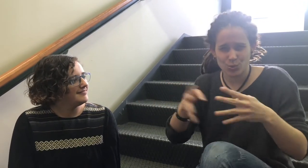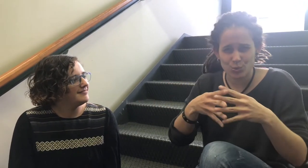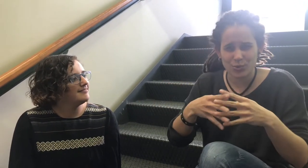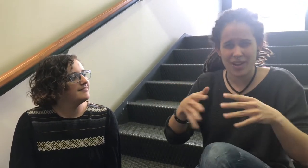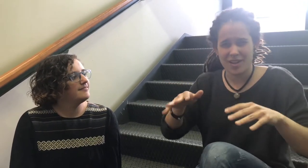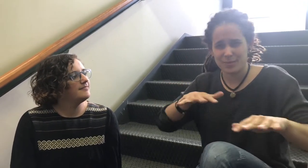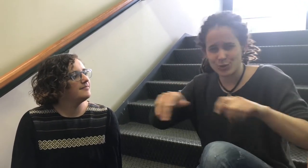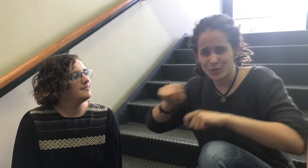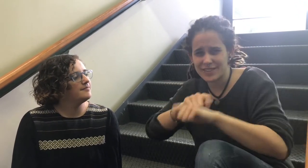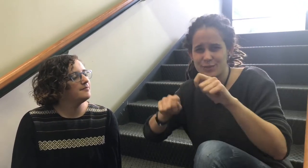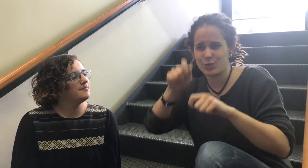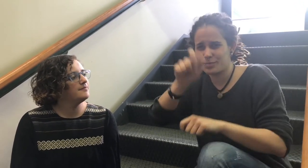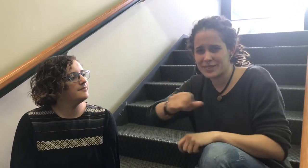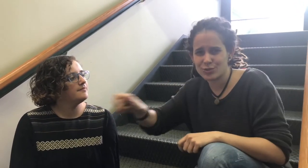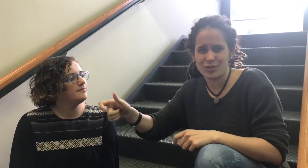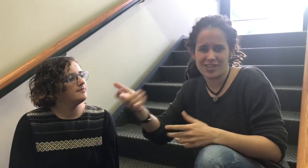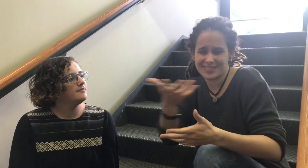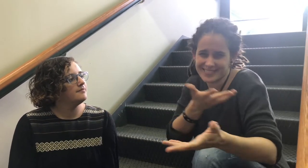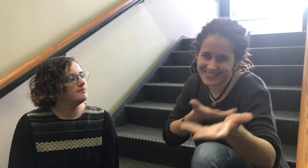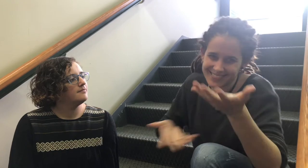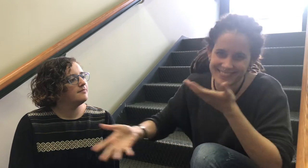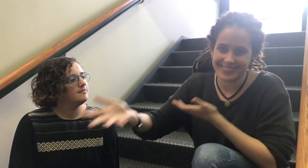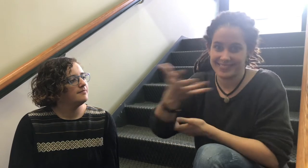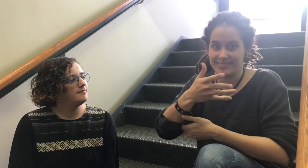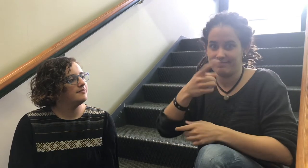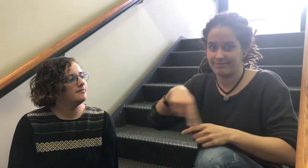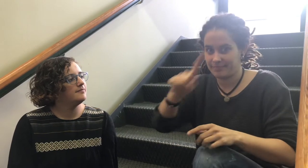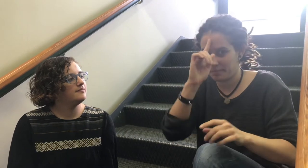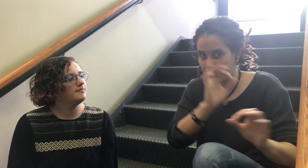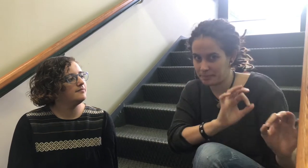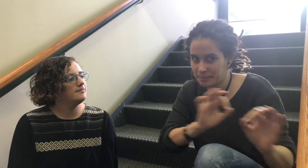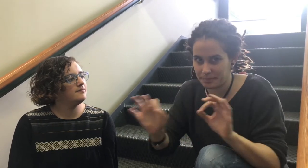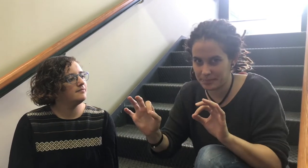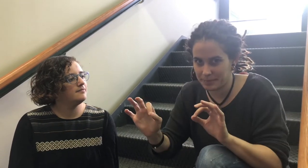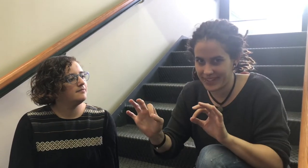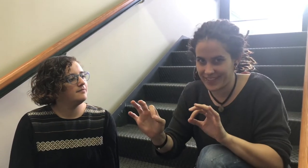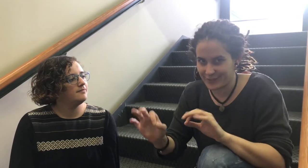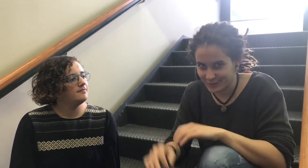como la estructura del movimiento asociativo y sus miembrxs, entre otros. ¡Acudid bien preparadxs!